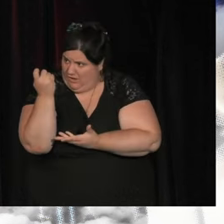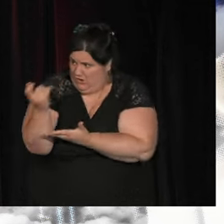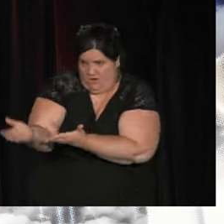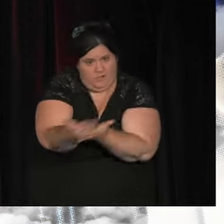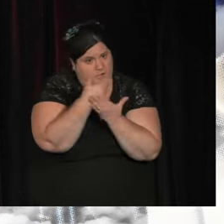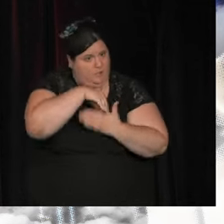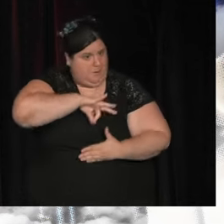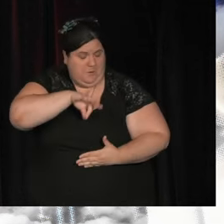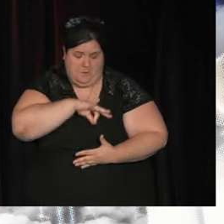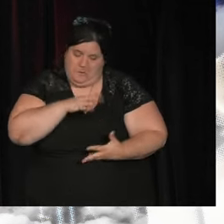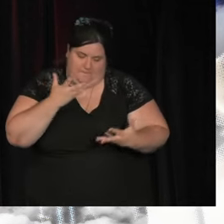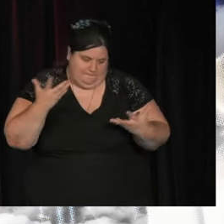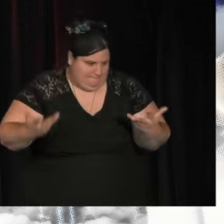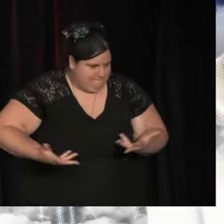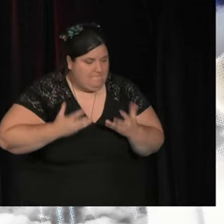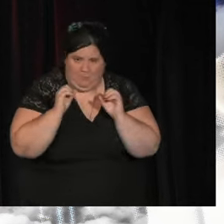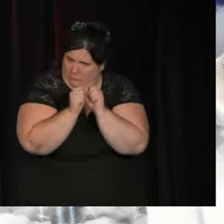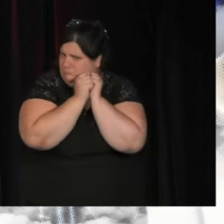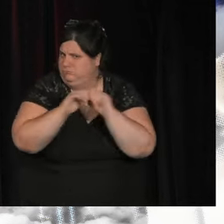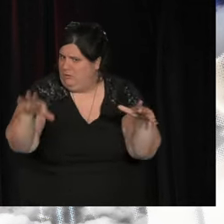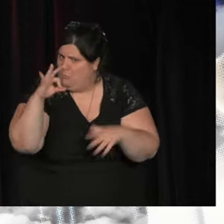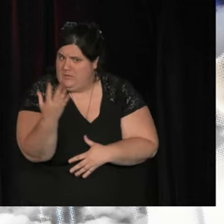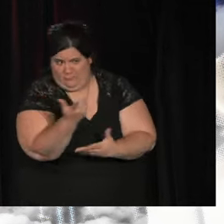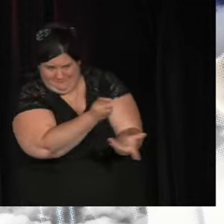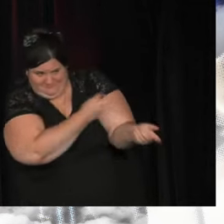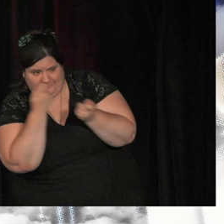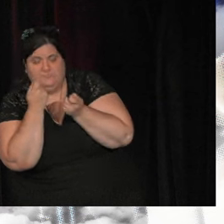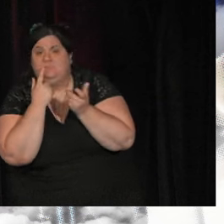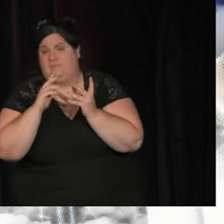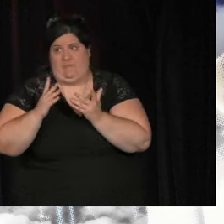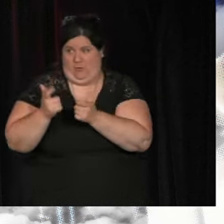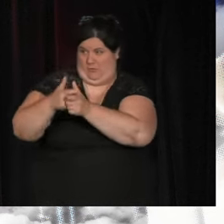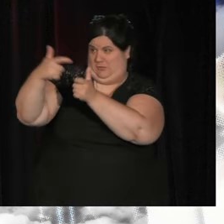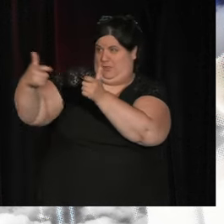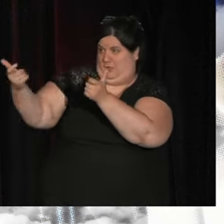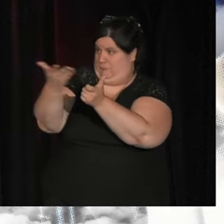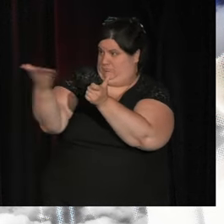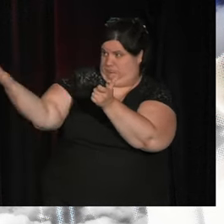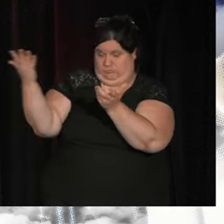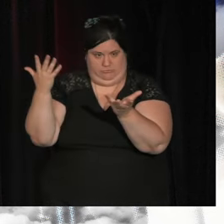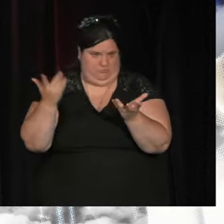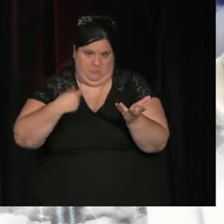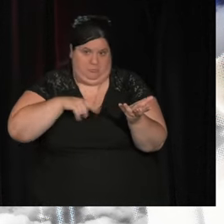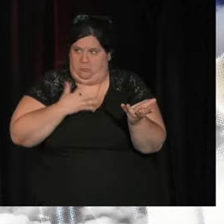mais ça se joue à une échelle qui est tellement grosse que nous, individuellement, on n'a pas vraiment de poids, là. Et là, tu vois, en ce moment, il y a une grosse thématique,